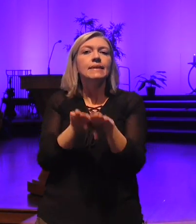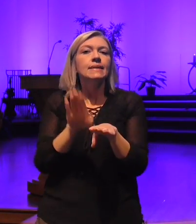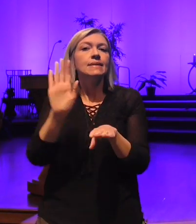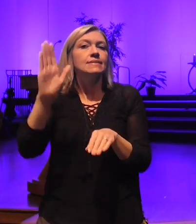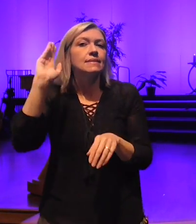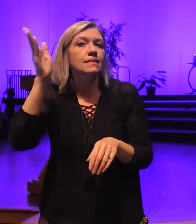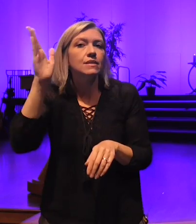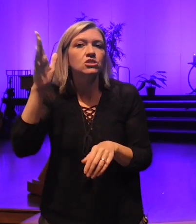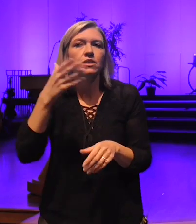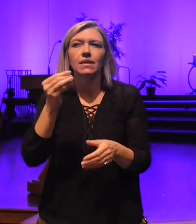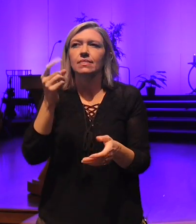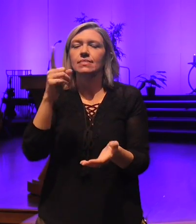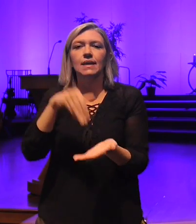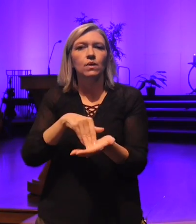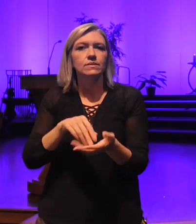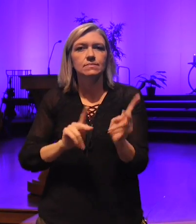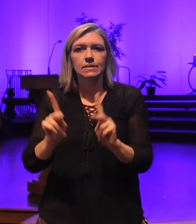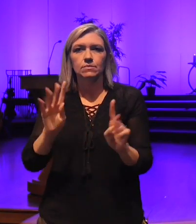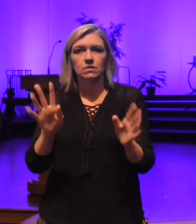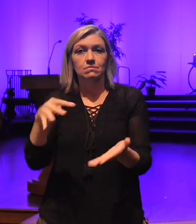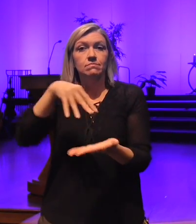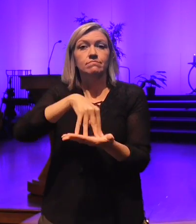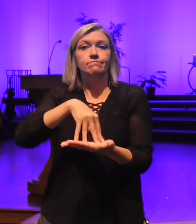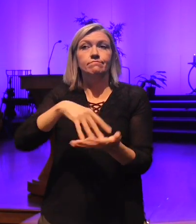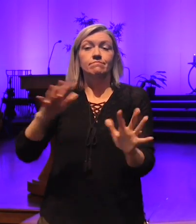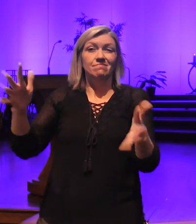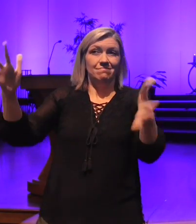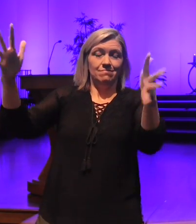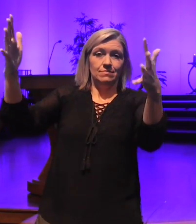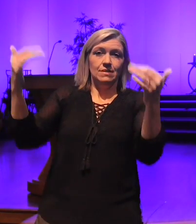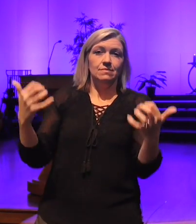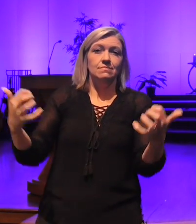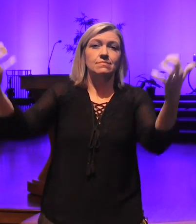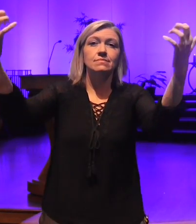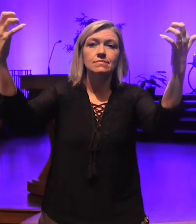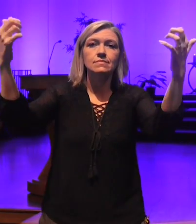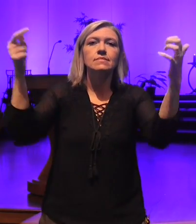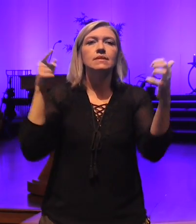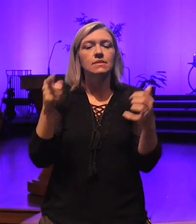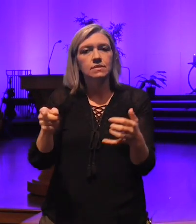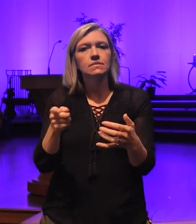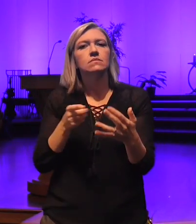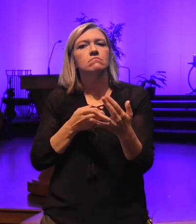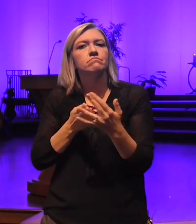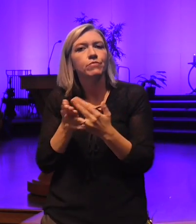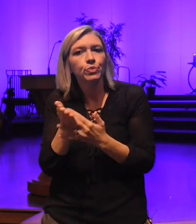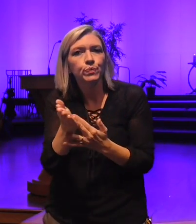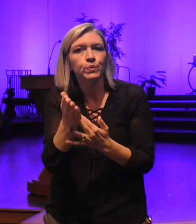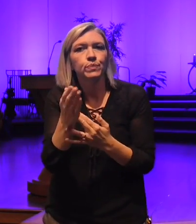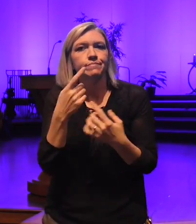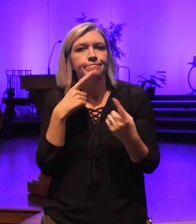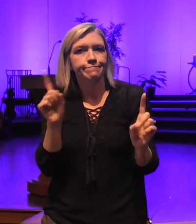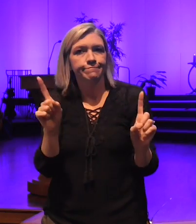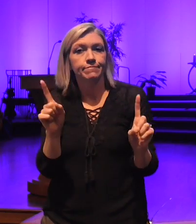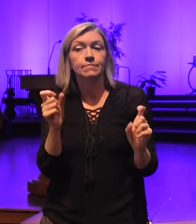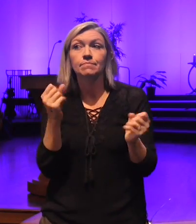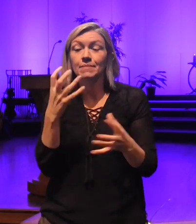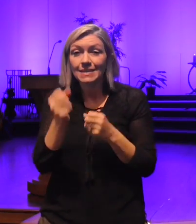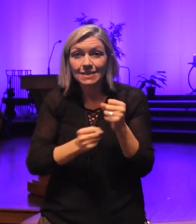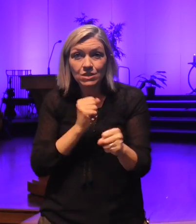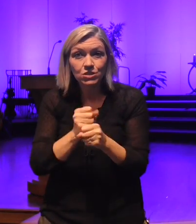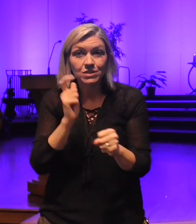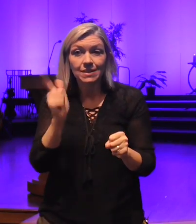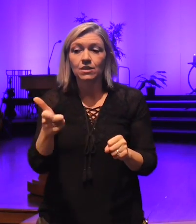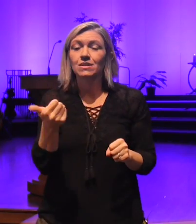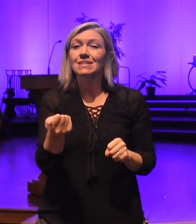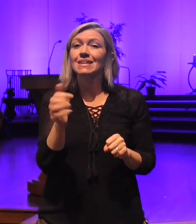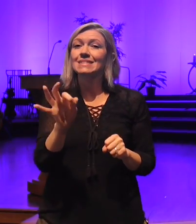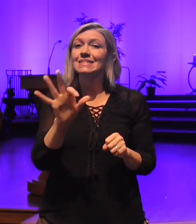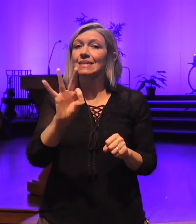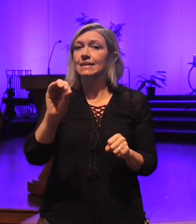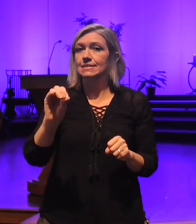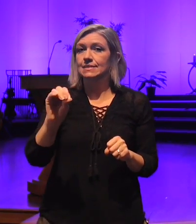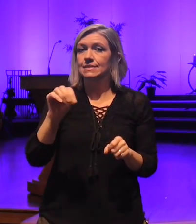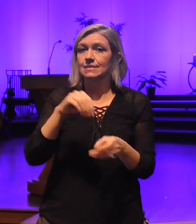de pie dándole una ovación de pie. Lo logró muchos años después. 1990 Anaheim California.